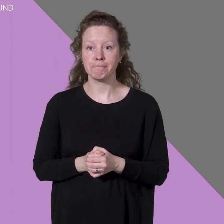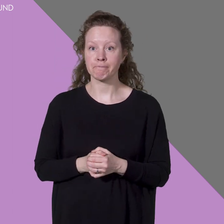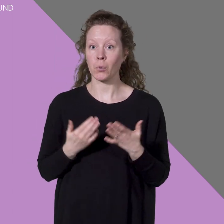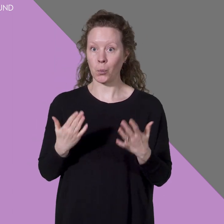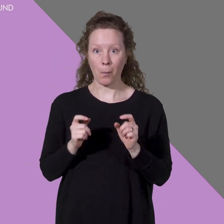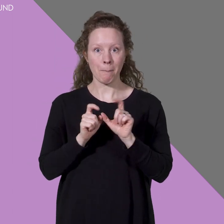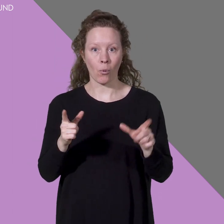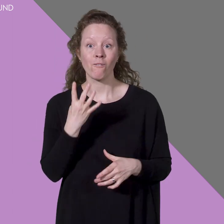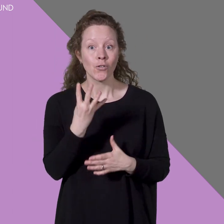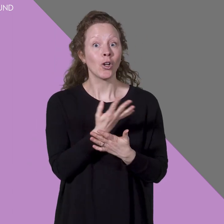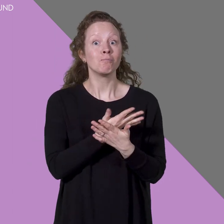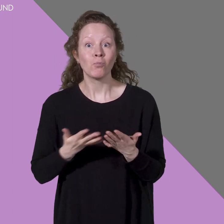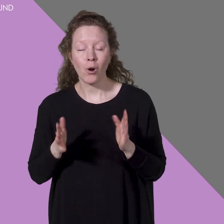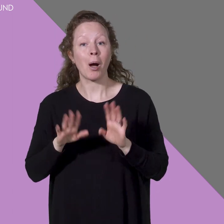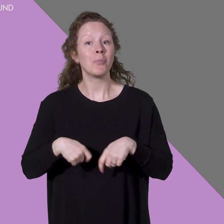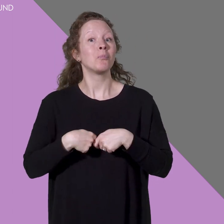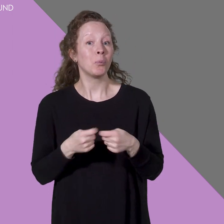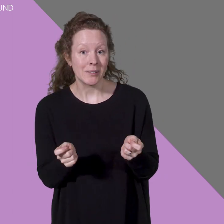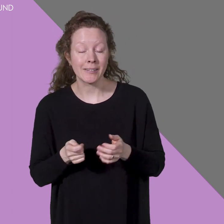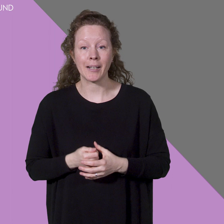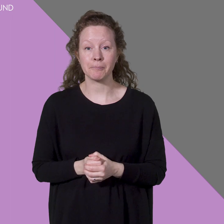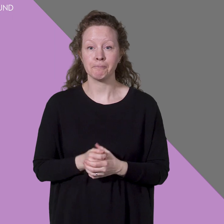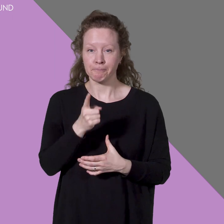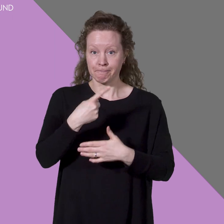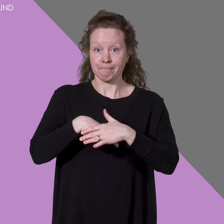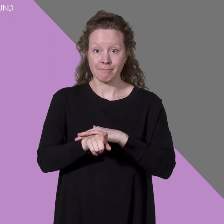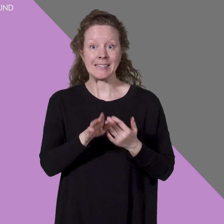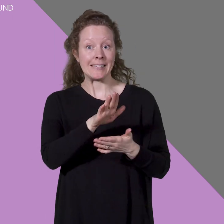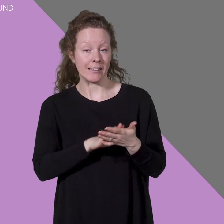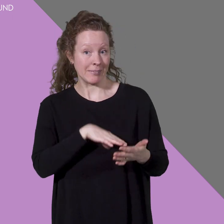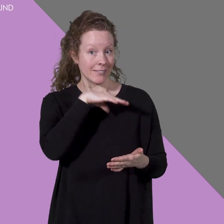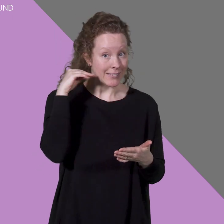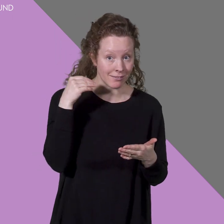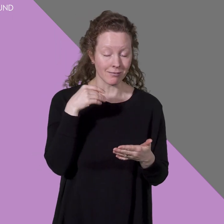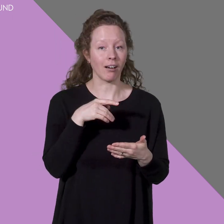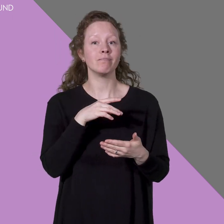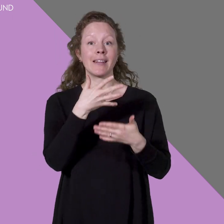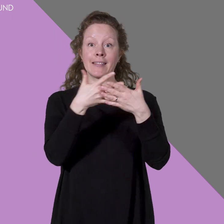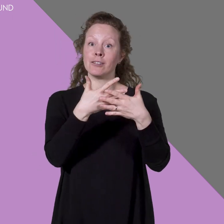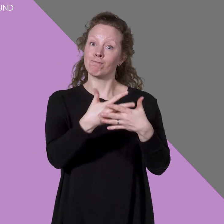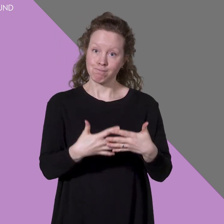och nu har hans första fyrspråkiga blogg publicerats. Du hittar en teckenspråkig video om bloggens innehåll -